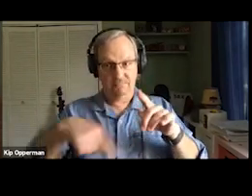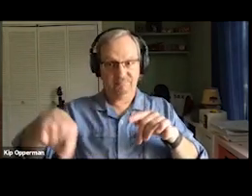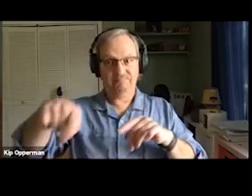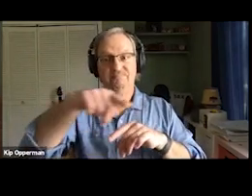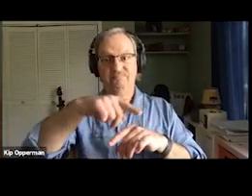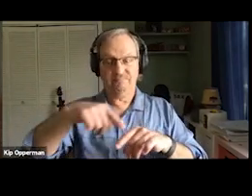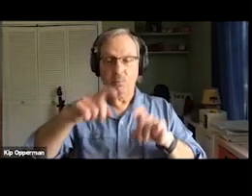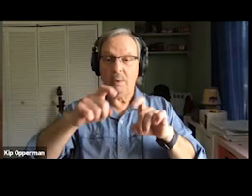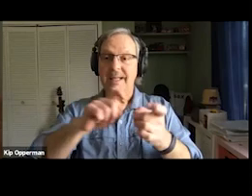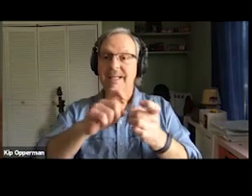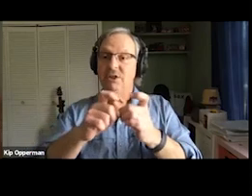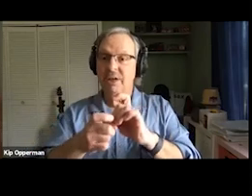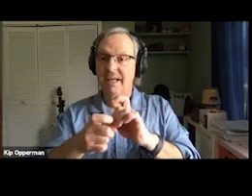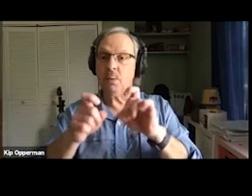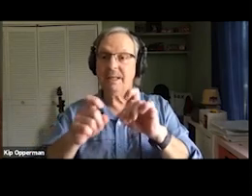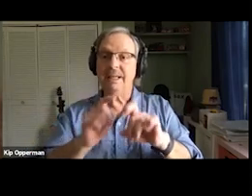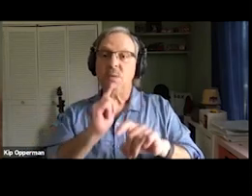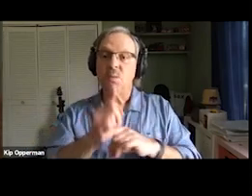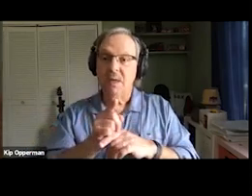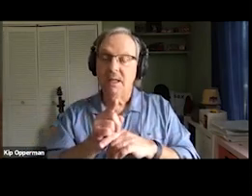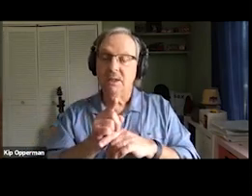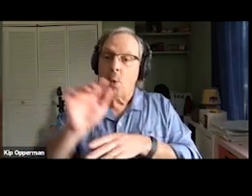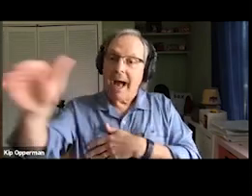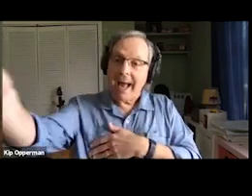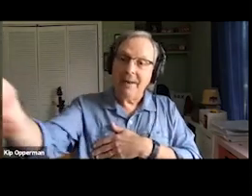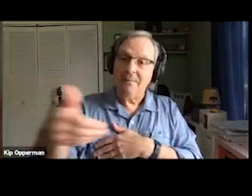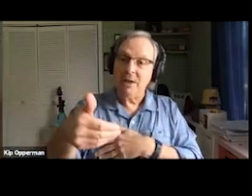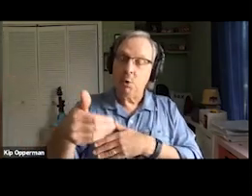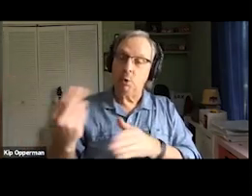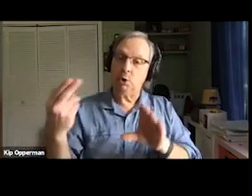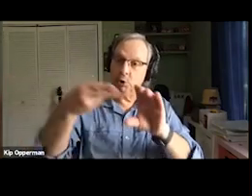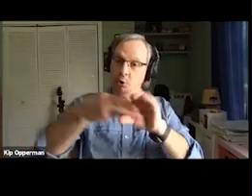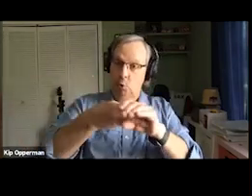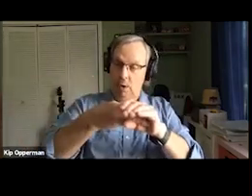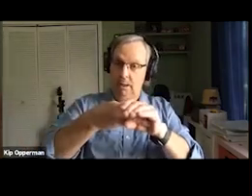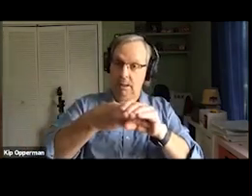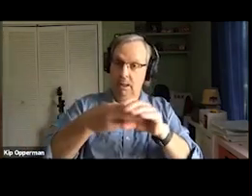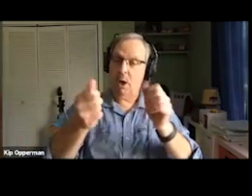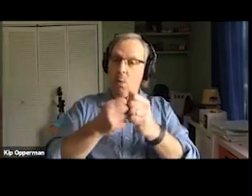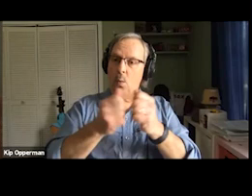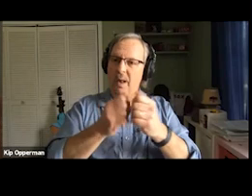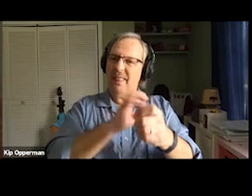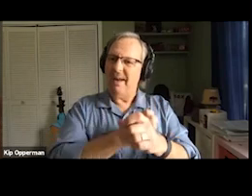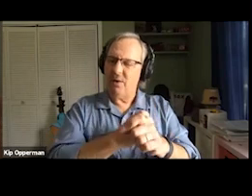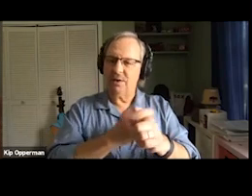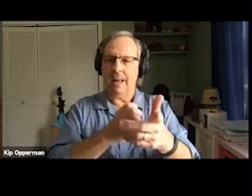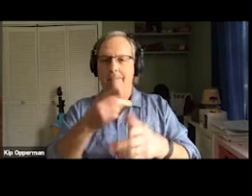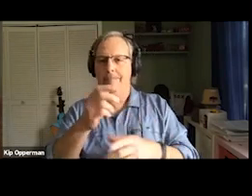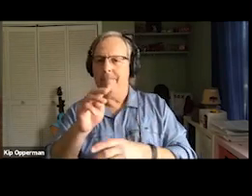Necesitamos un cambio y necesitamos que sea real. Así que los invito a unirse a nosotros en nuestros esfuerzos de promoción. Con pandemia o no, continuará.